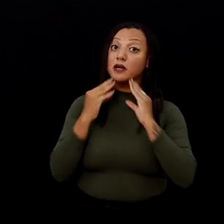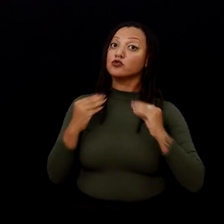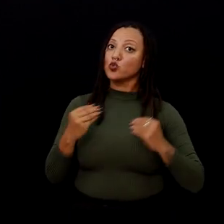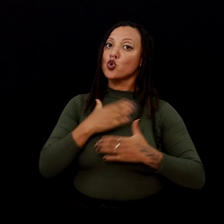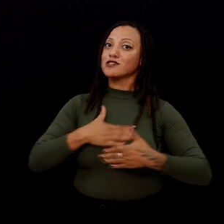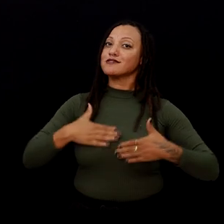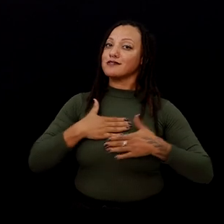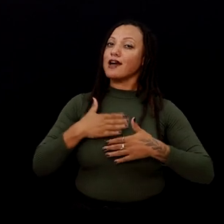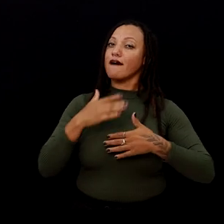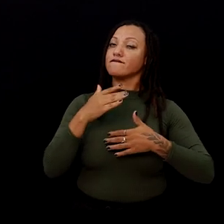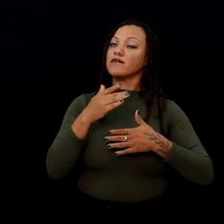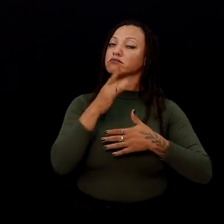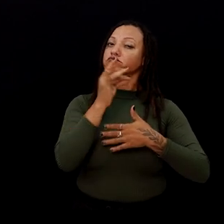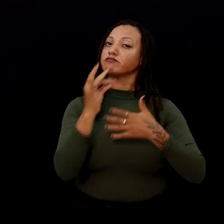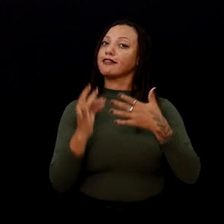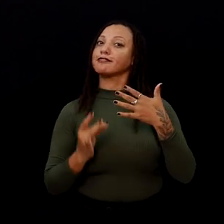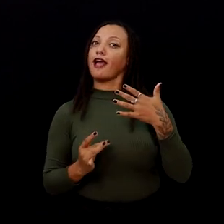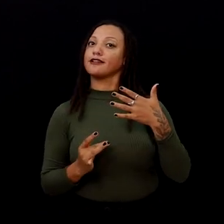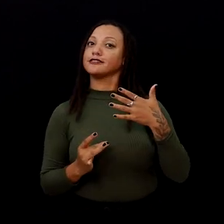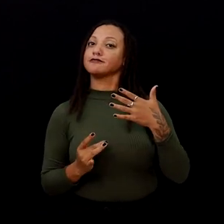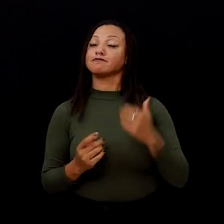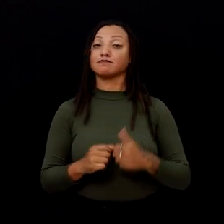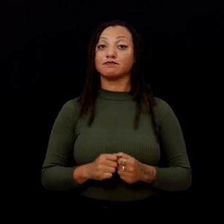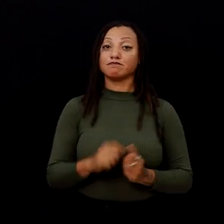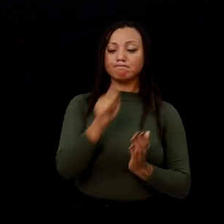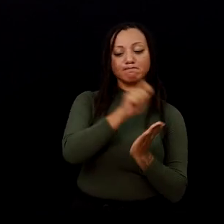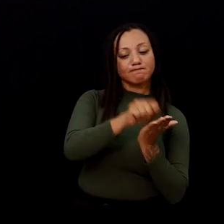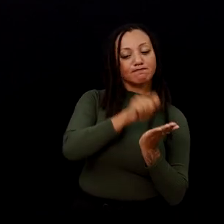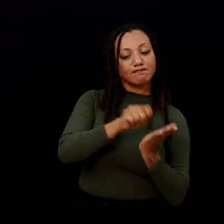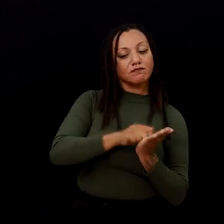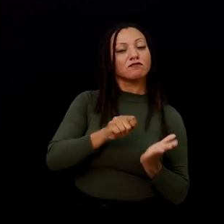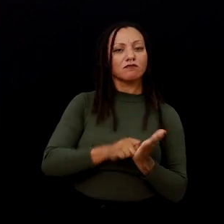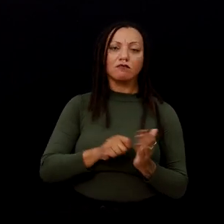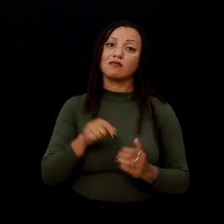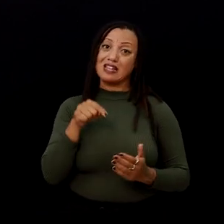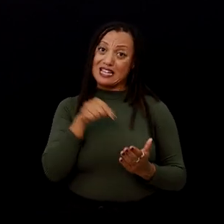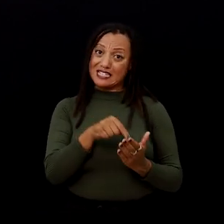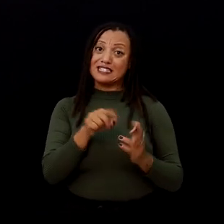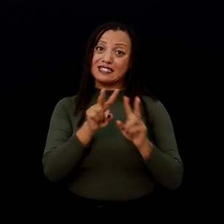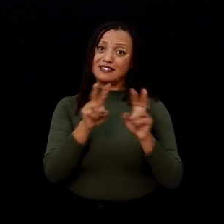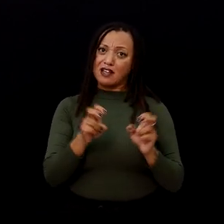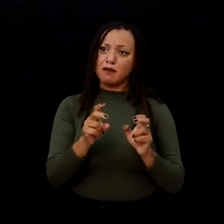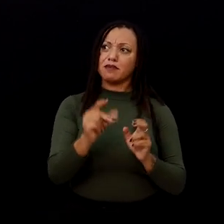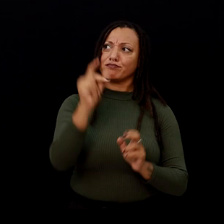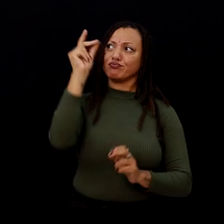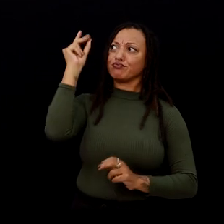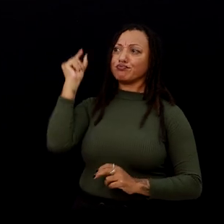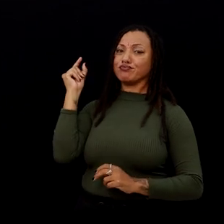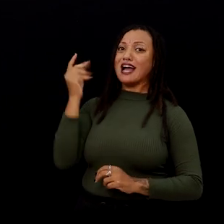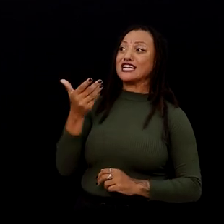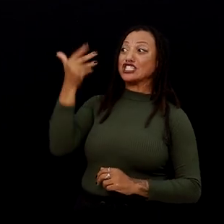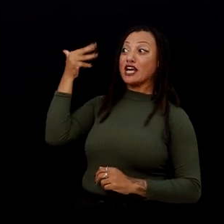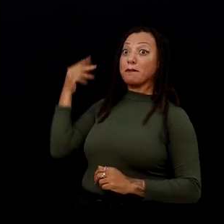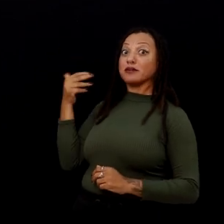Ele era uma pessoa muito detalhista. Então eu creio que mesmo que seja de antigamente o que ele dizia,